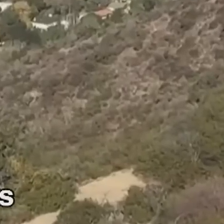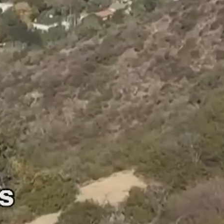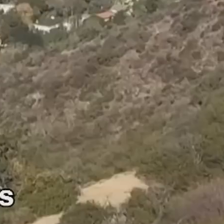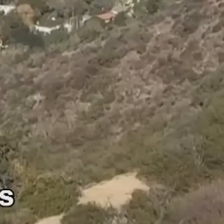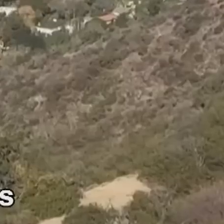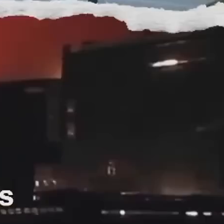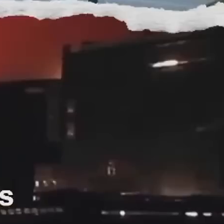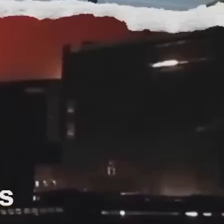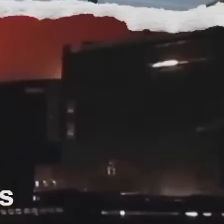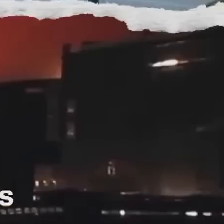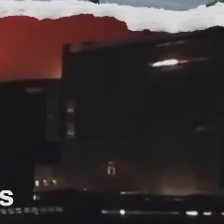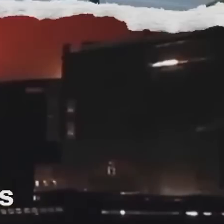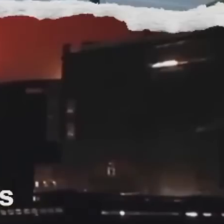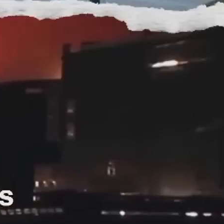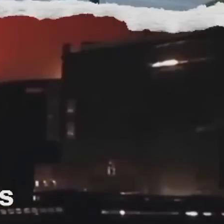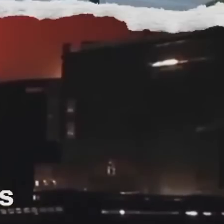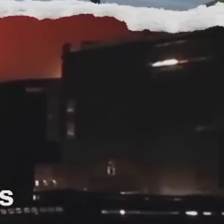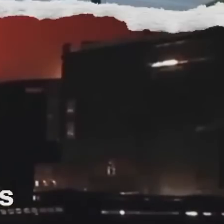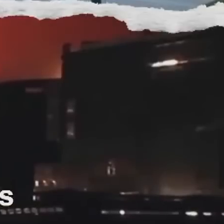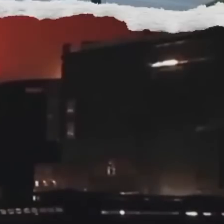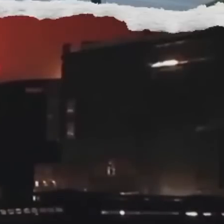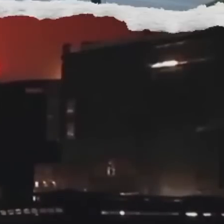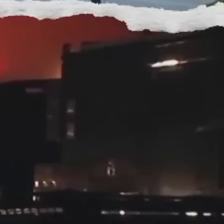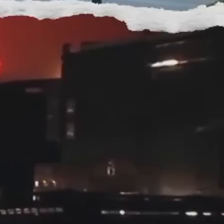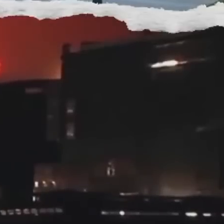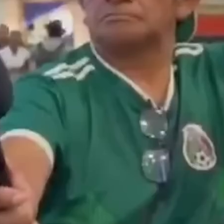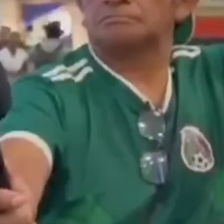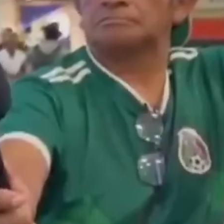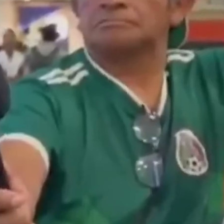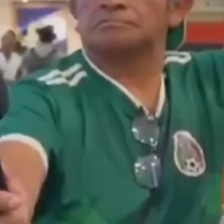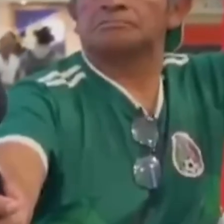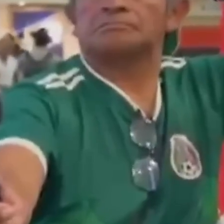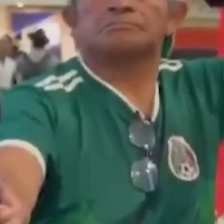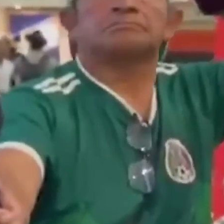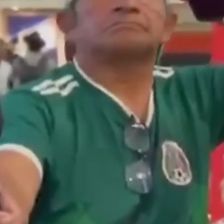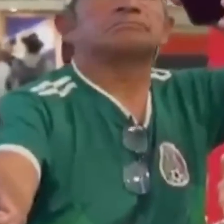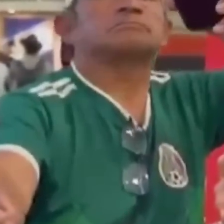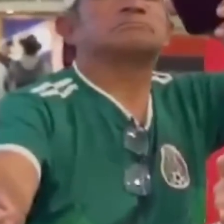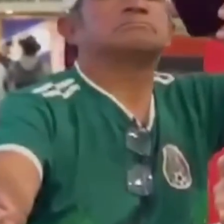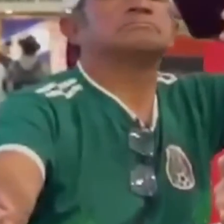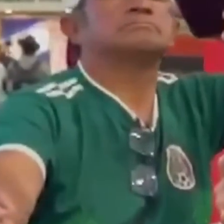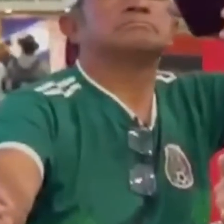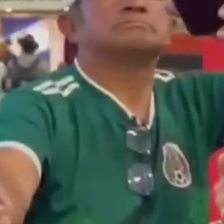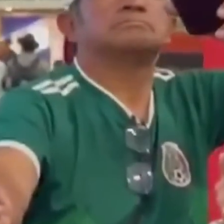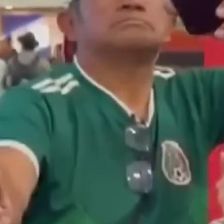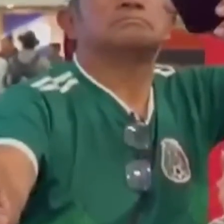problema de las aguas al problema del fuego algunos van a estar en el frente directo del